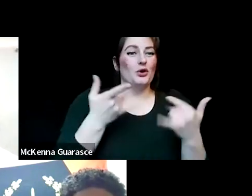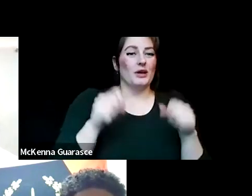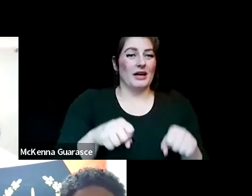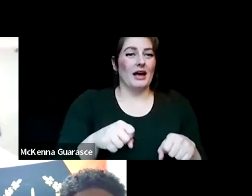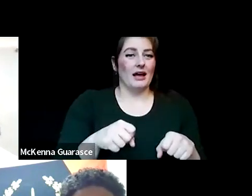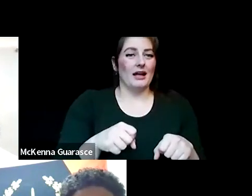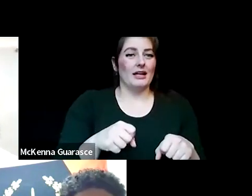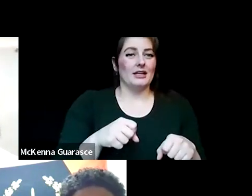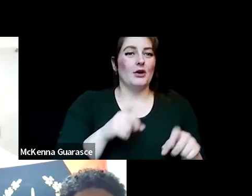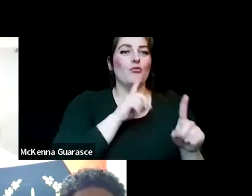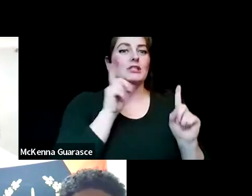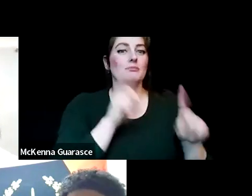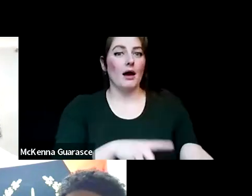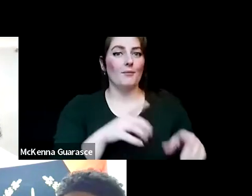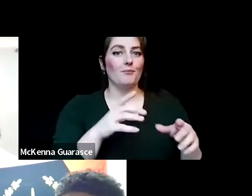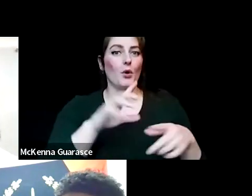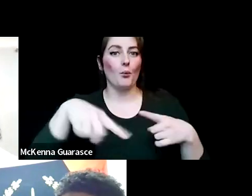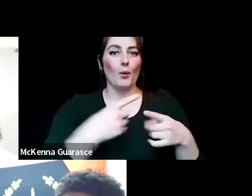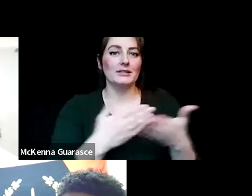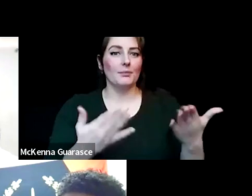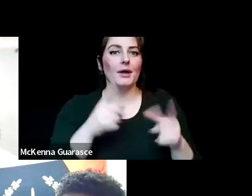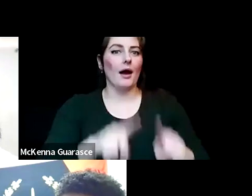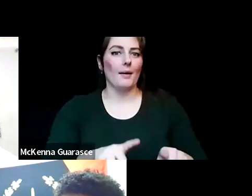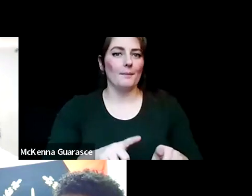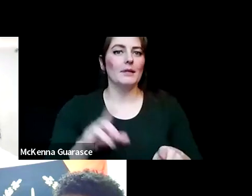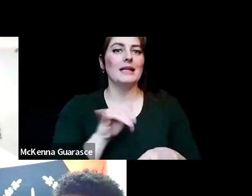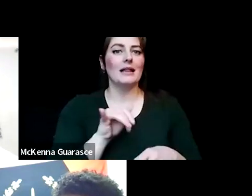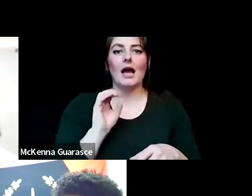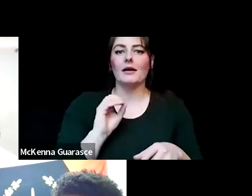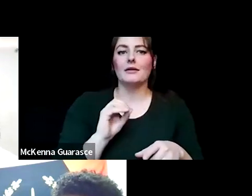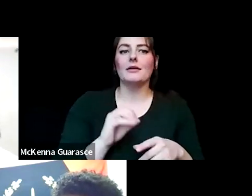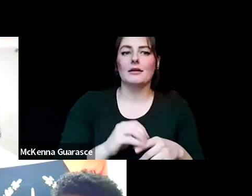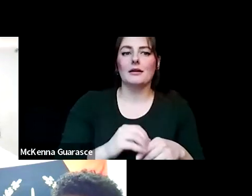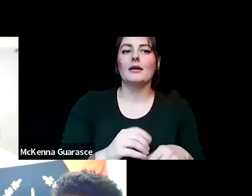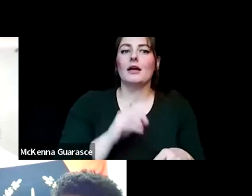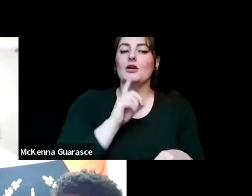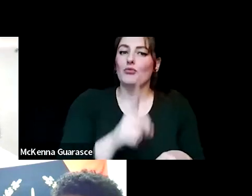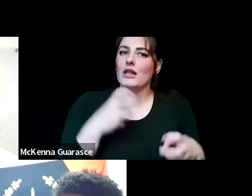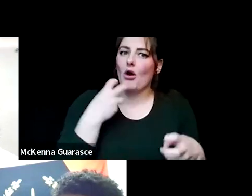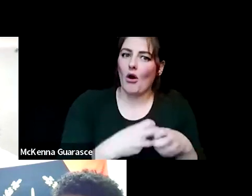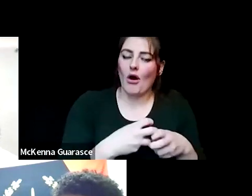para actuar cuando surjan incidentes críticos. Porque es muy difícil cuando sucede una tragedia comunitaria